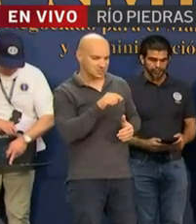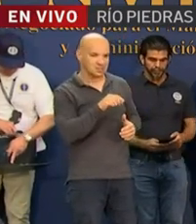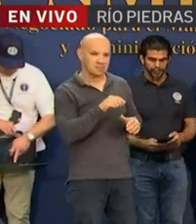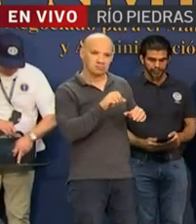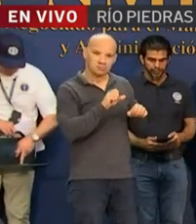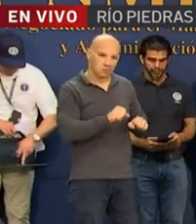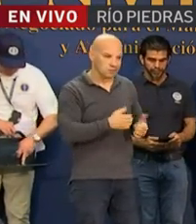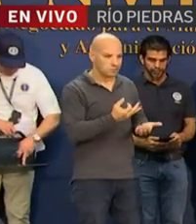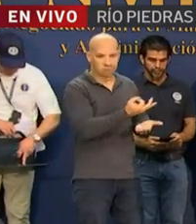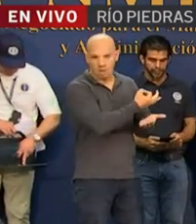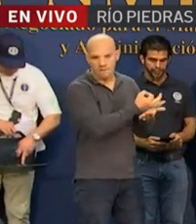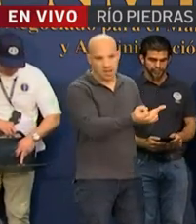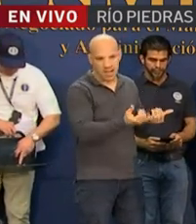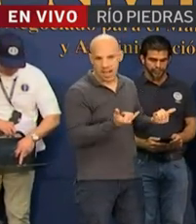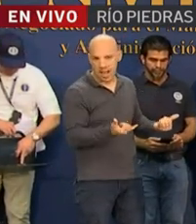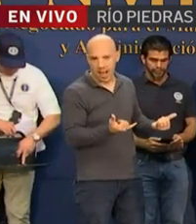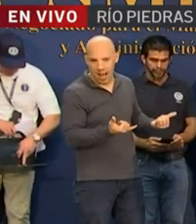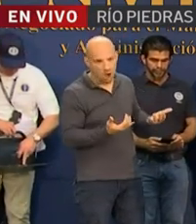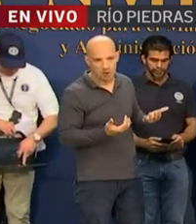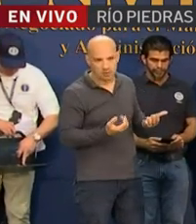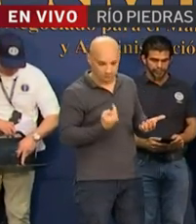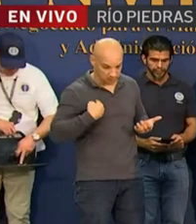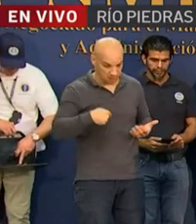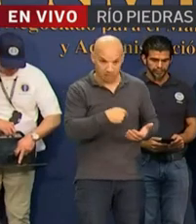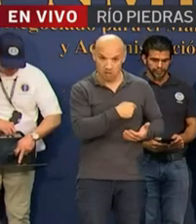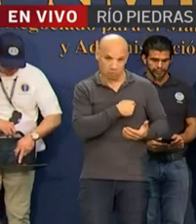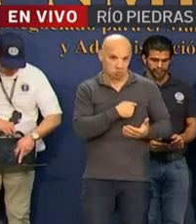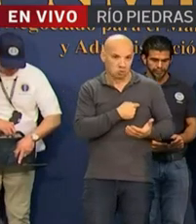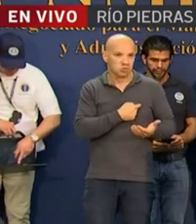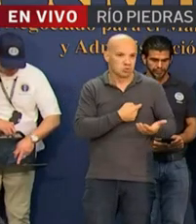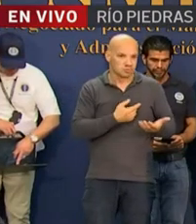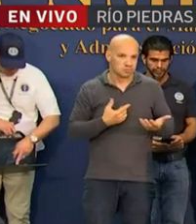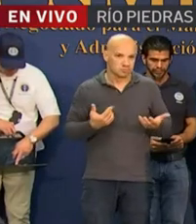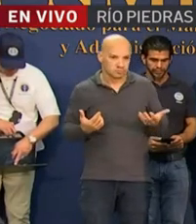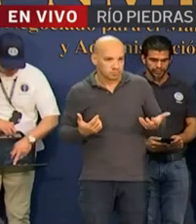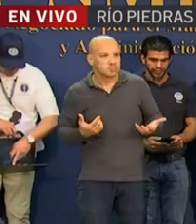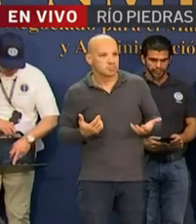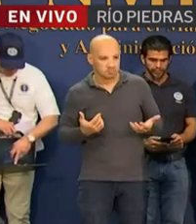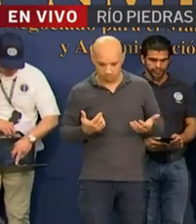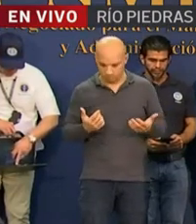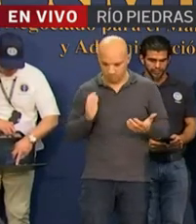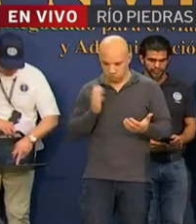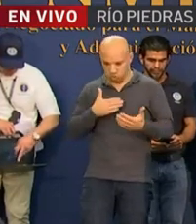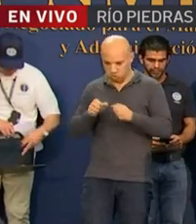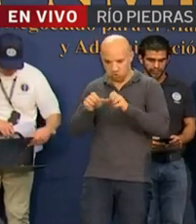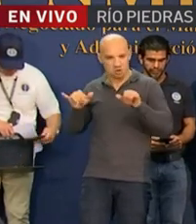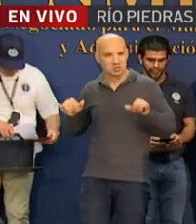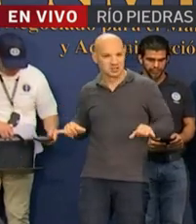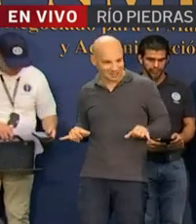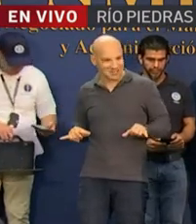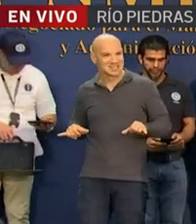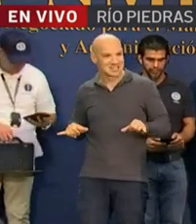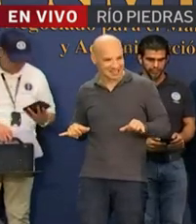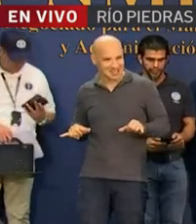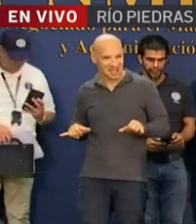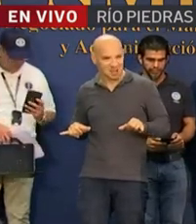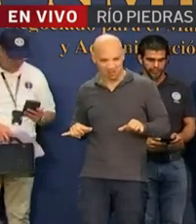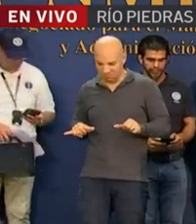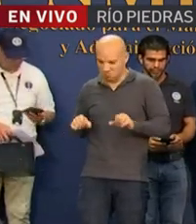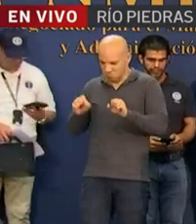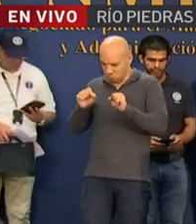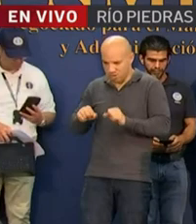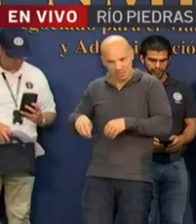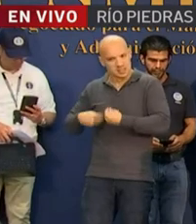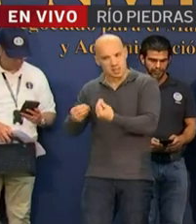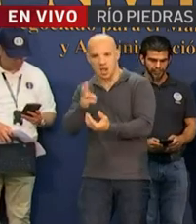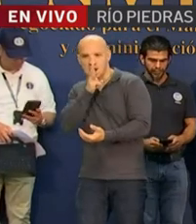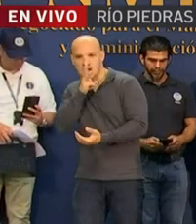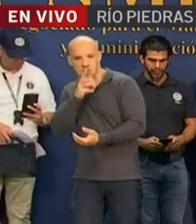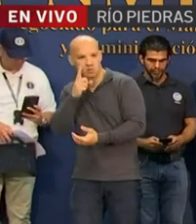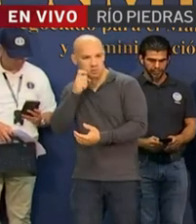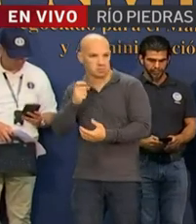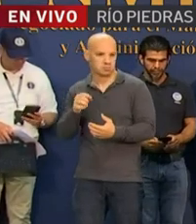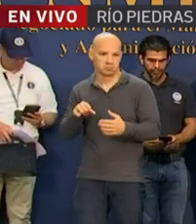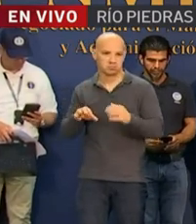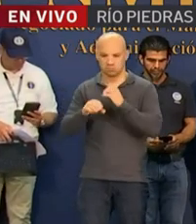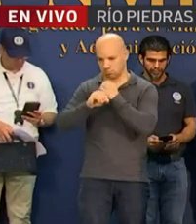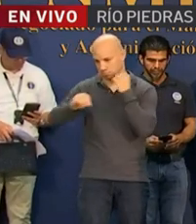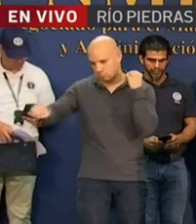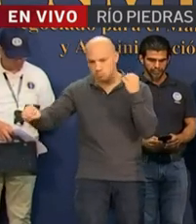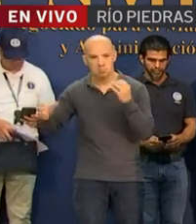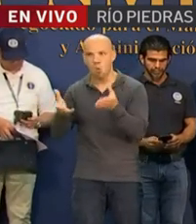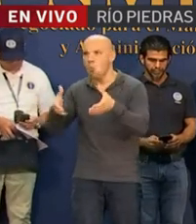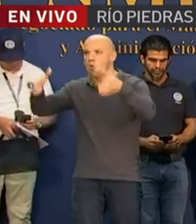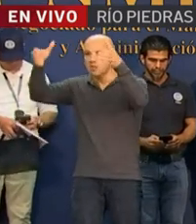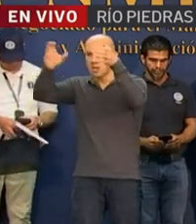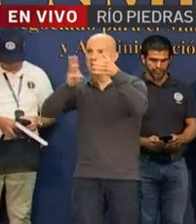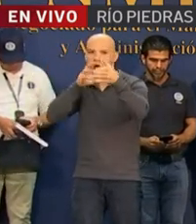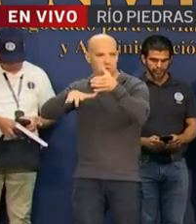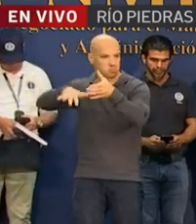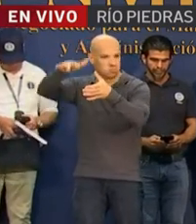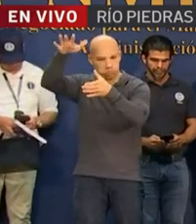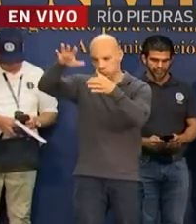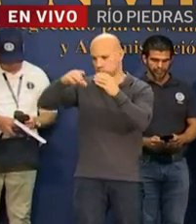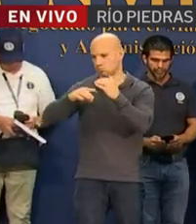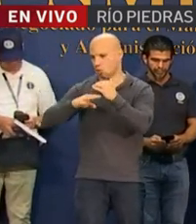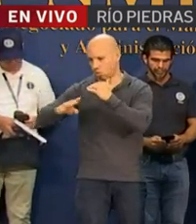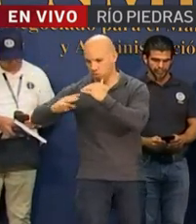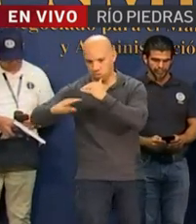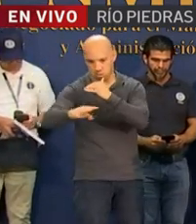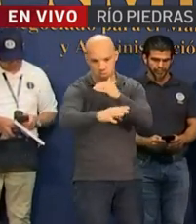LLEVAR LOS SERVICIOS?